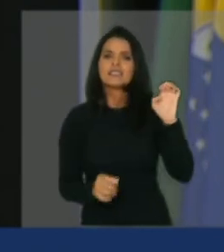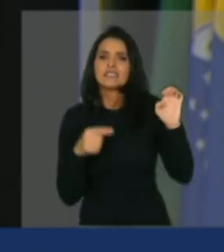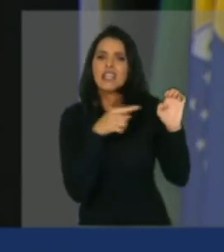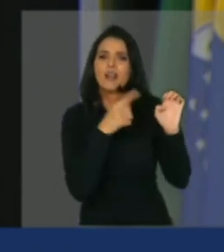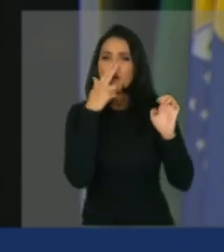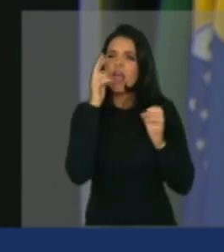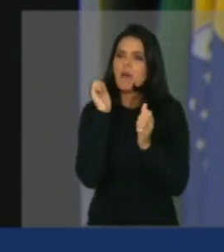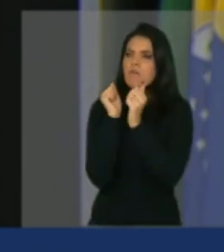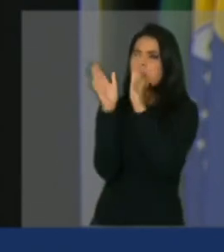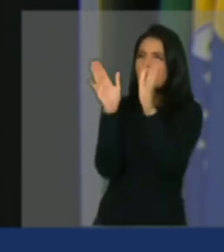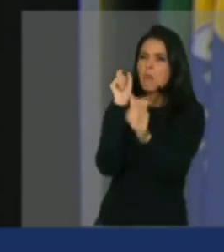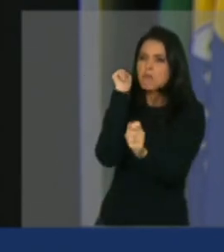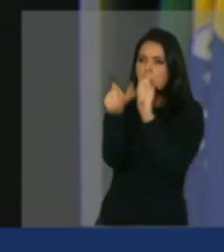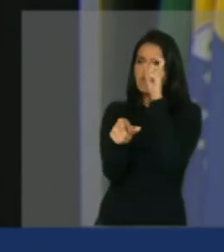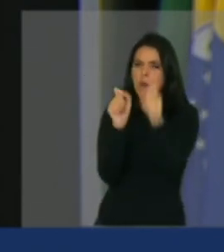PRIVADO, É UM FATO REAL. TAMBÉM, NÃO POSSO DEIXAR